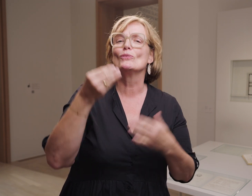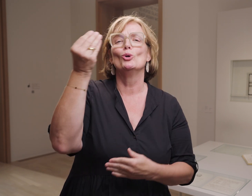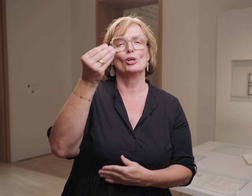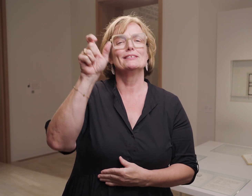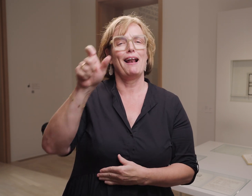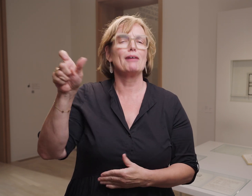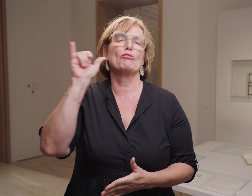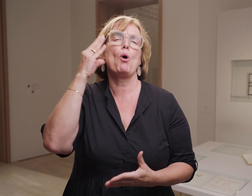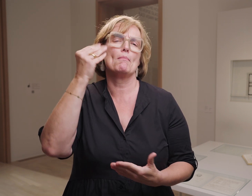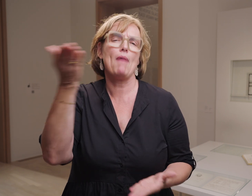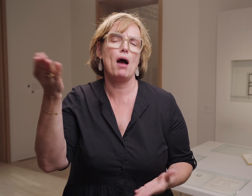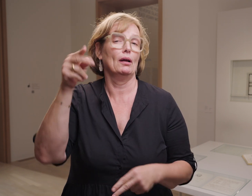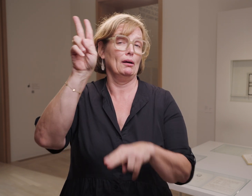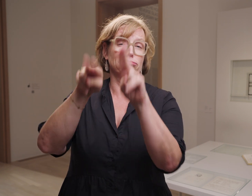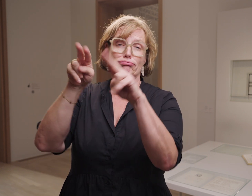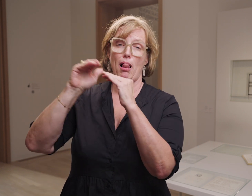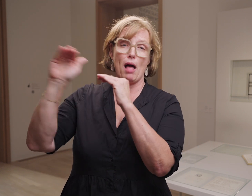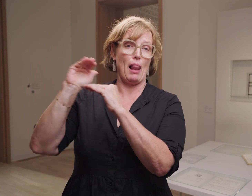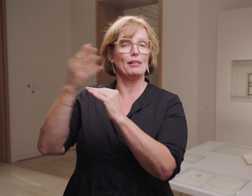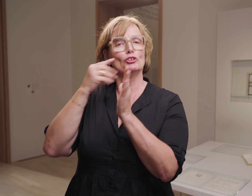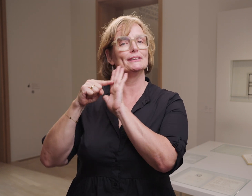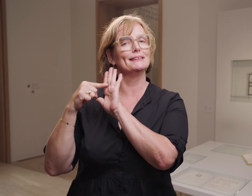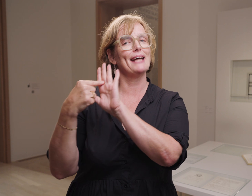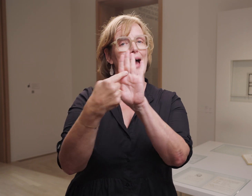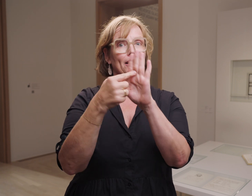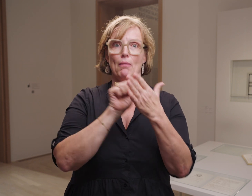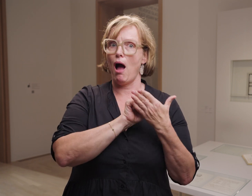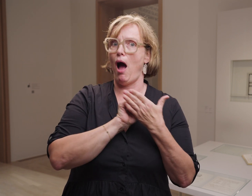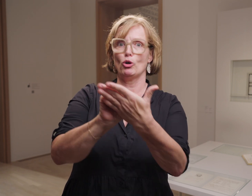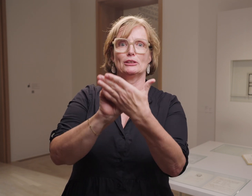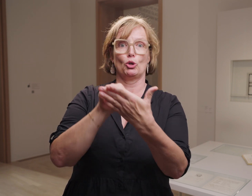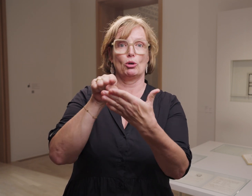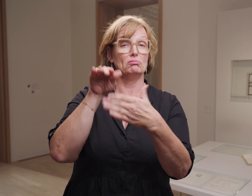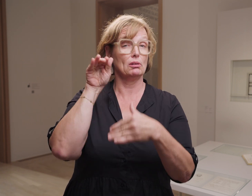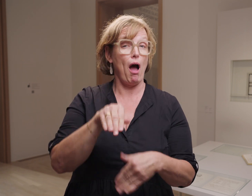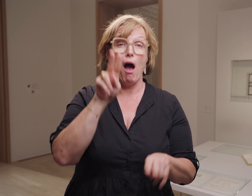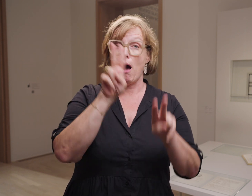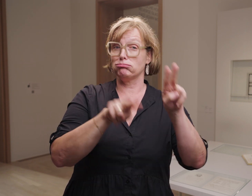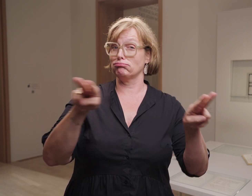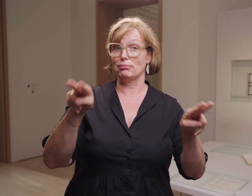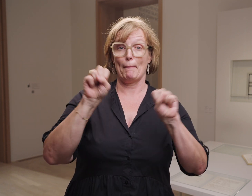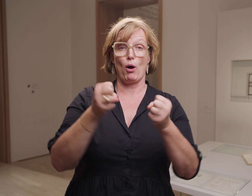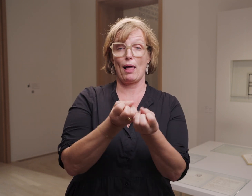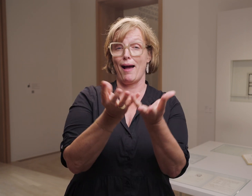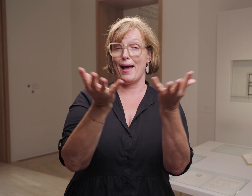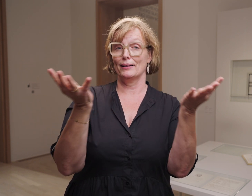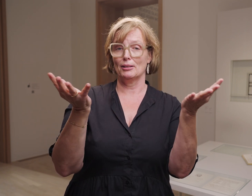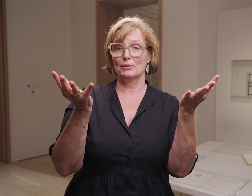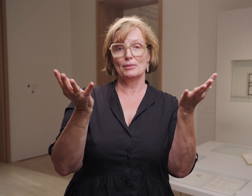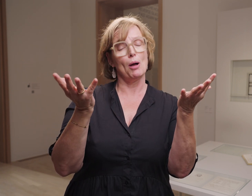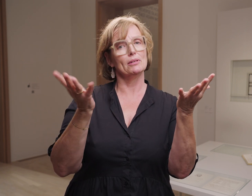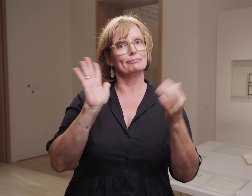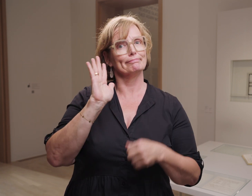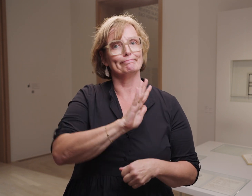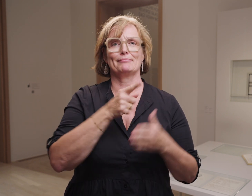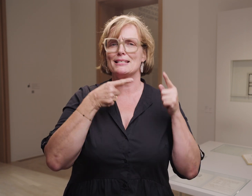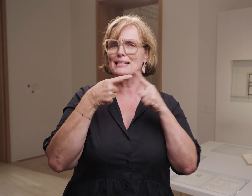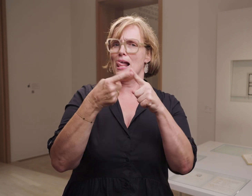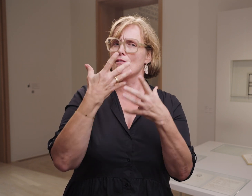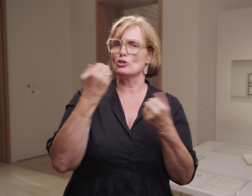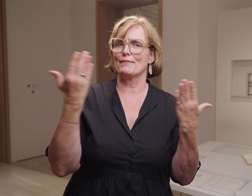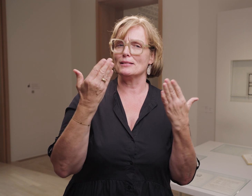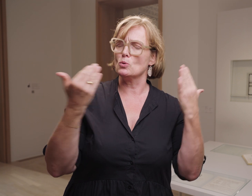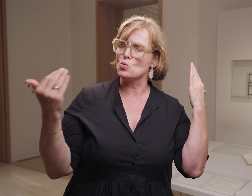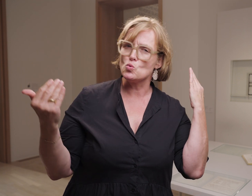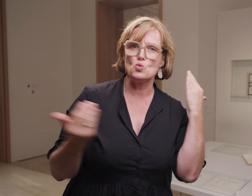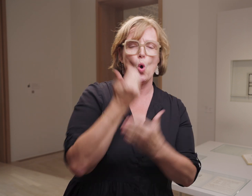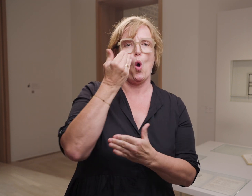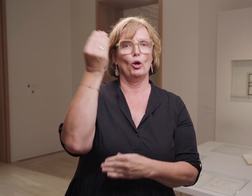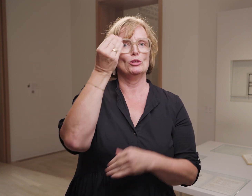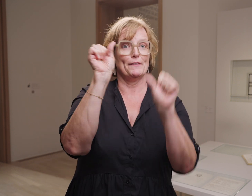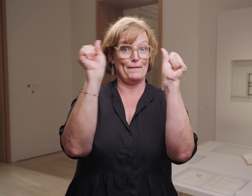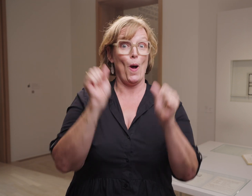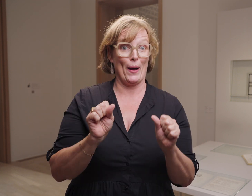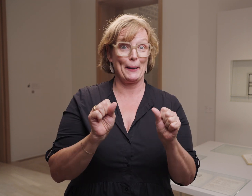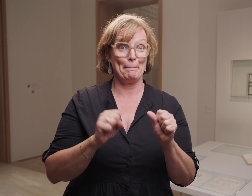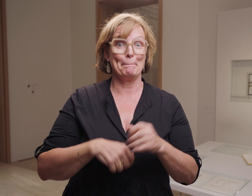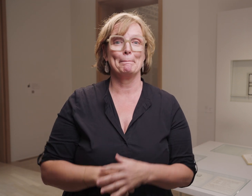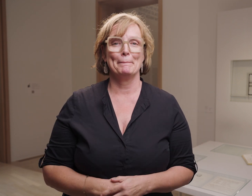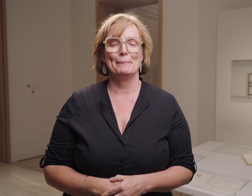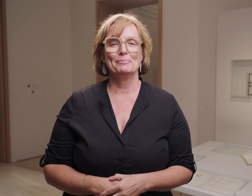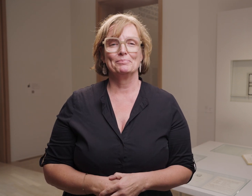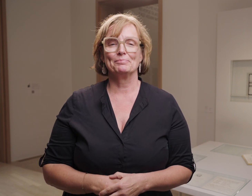Das war ein Buch, in dem Künstler*innen aus verschiedenen Ländern Ziele und Ausdrucksmöglichkeiten für eine neue Kunst formulierten.